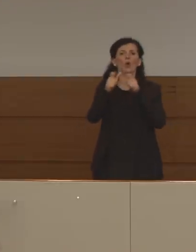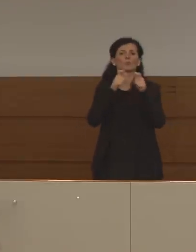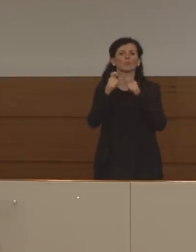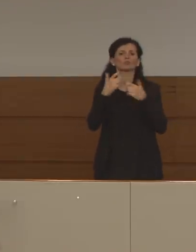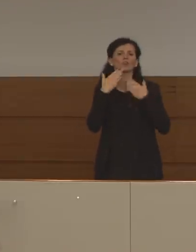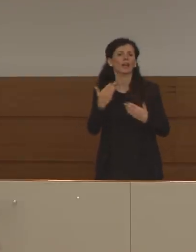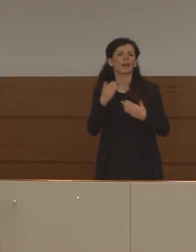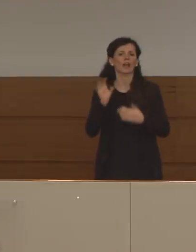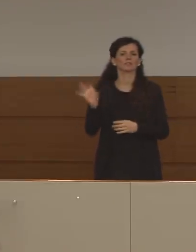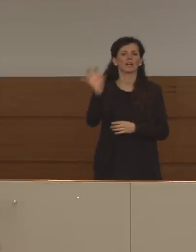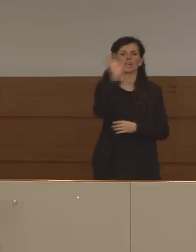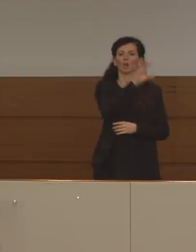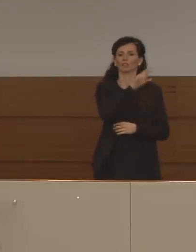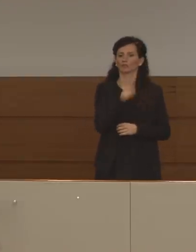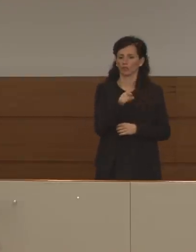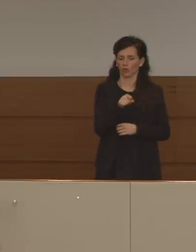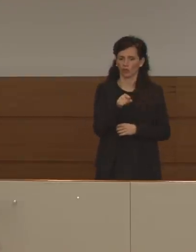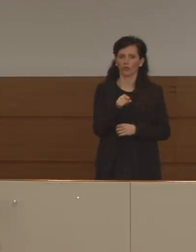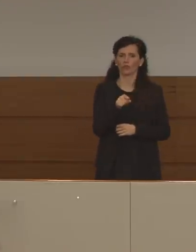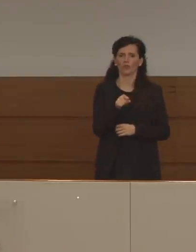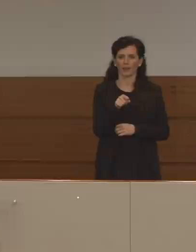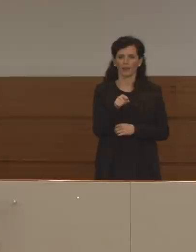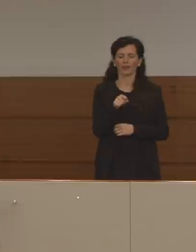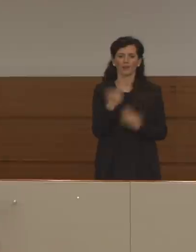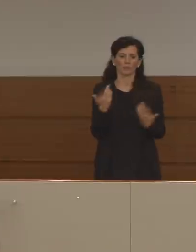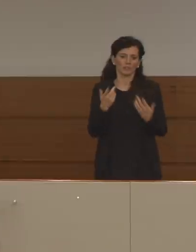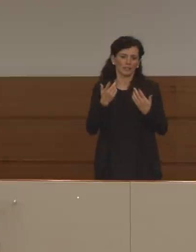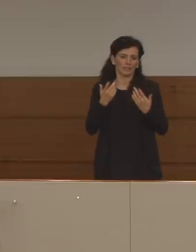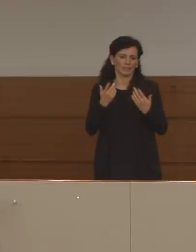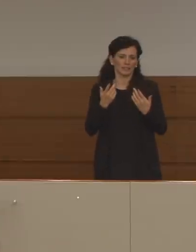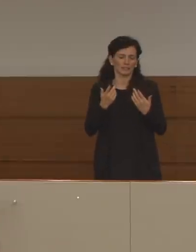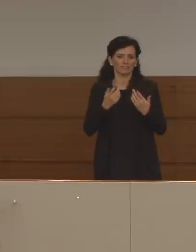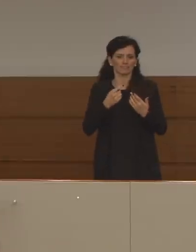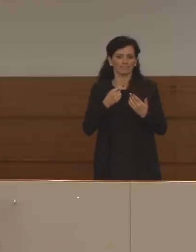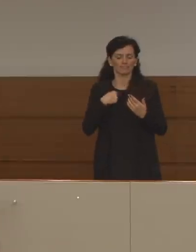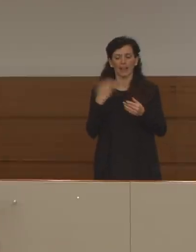quindi è diverso, quello delle cartelle cliniche